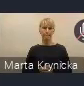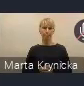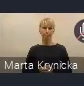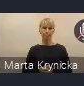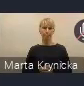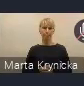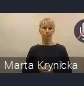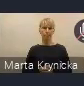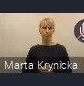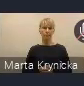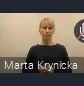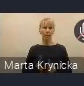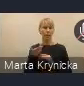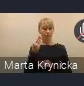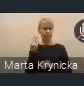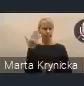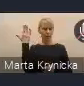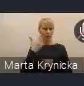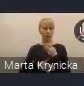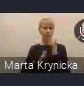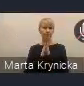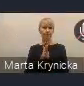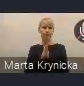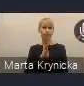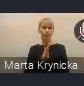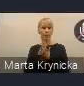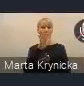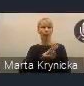Zwyczajowo prosiłbym państwa jeszcze o wypełnienie ankiety.